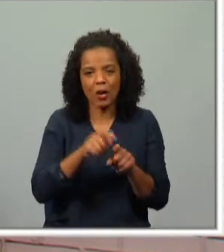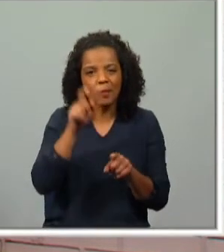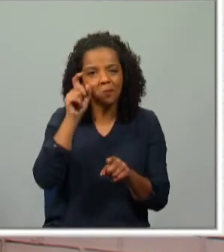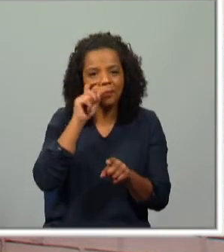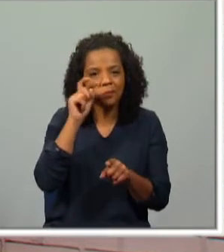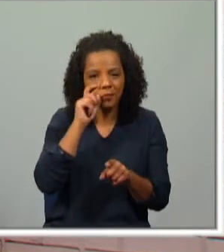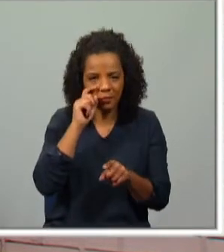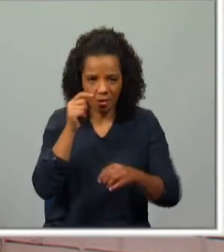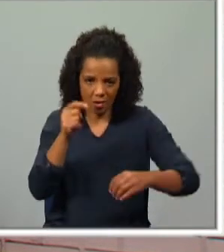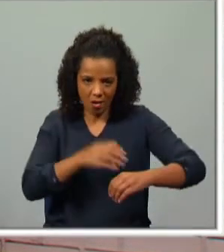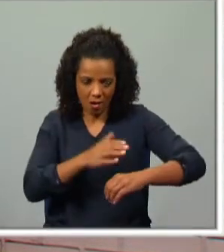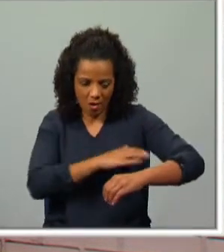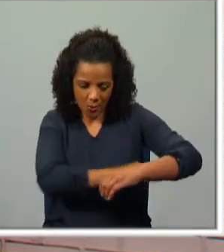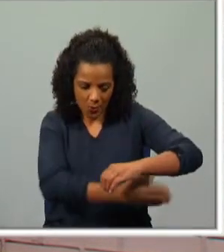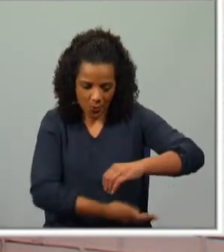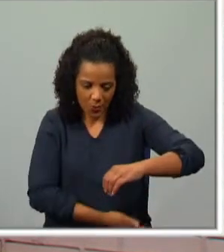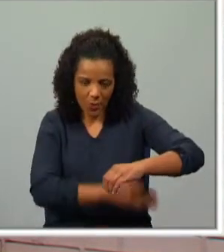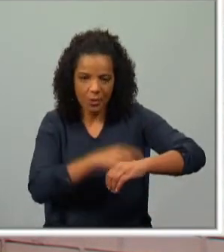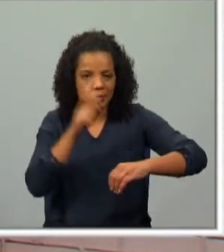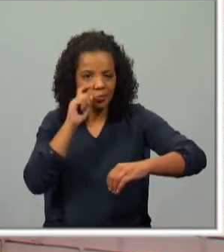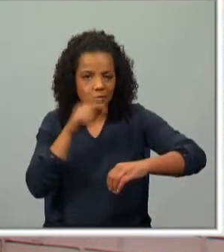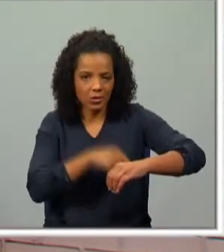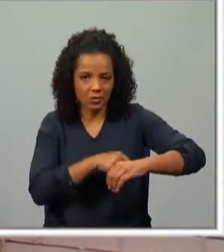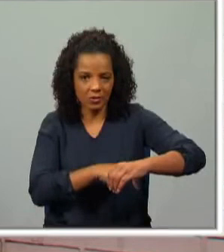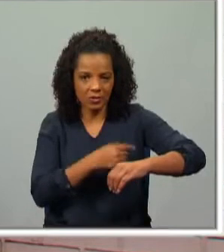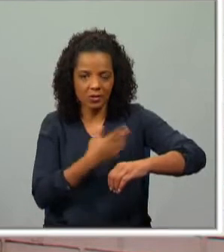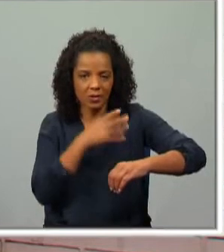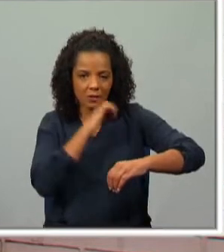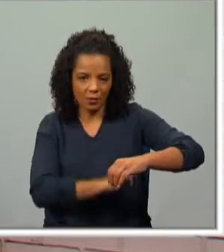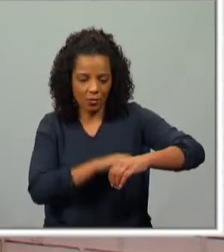é isolava-se o filho com a proteção da mãe 這是孩子在母親的保護下被隔離